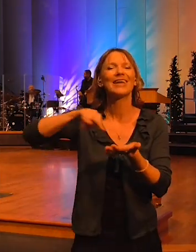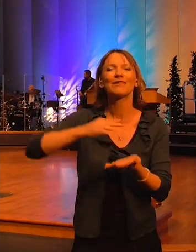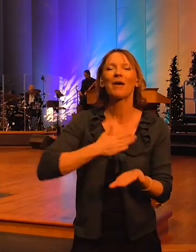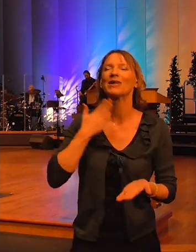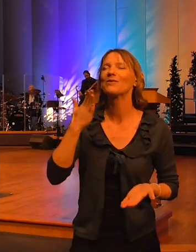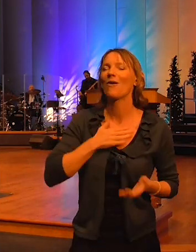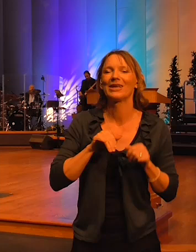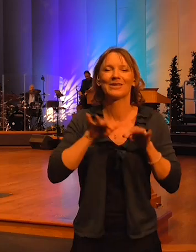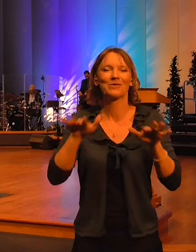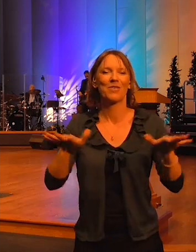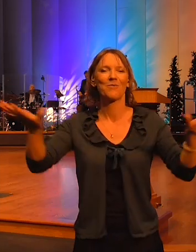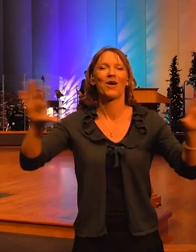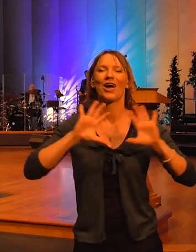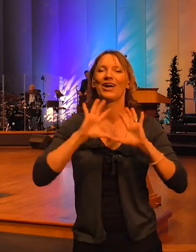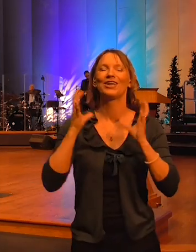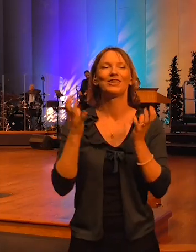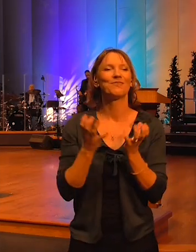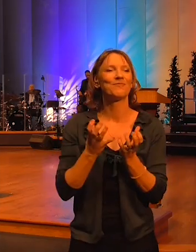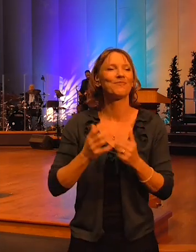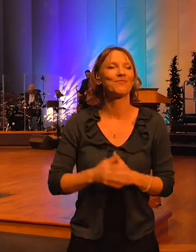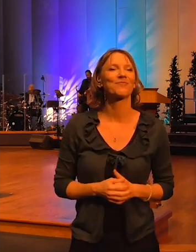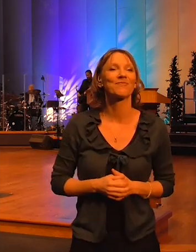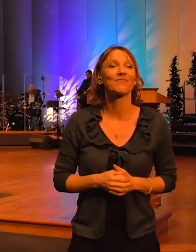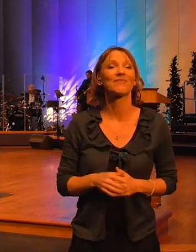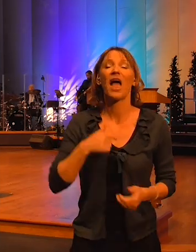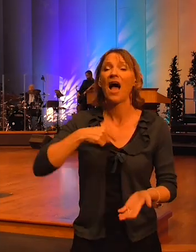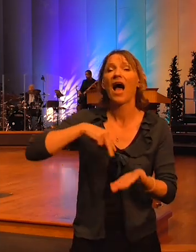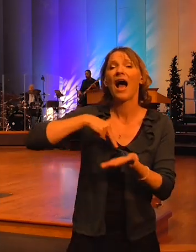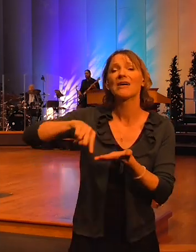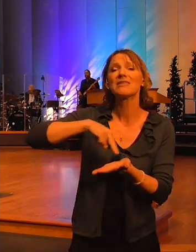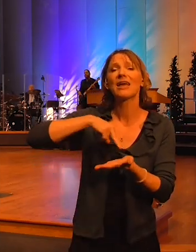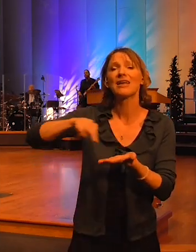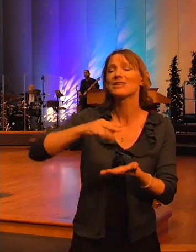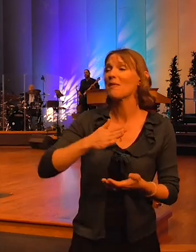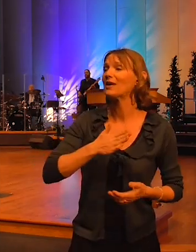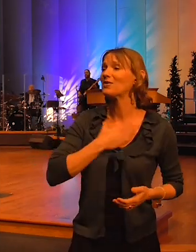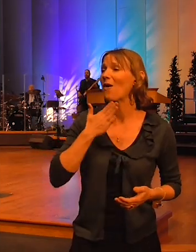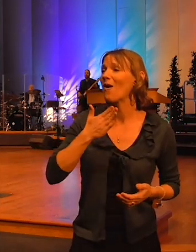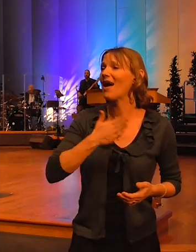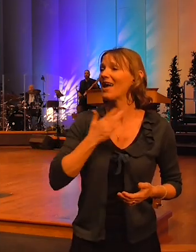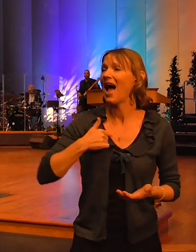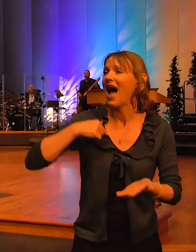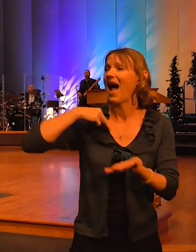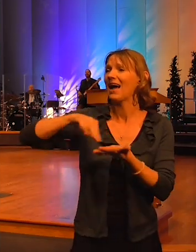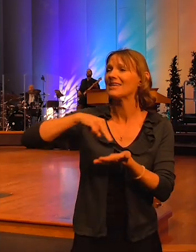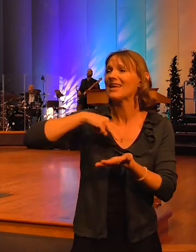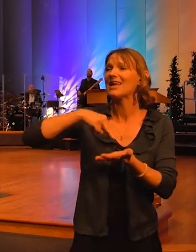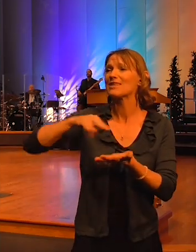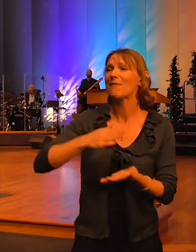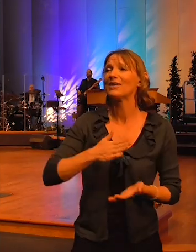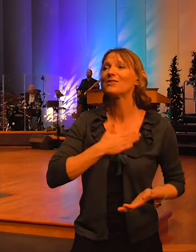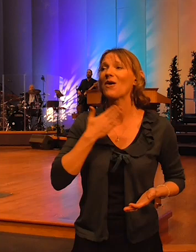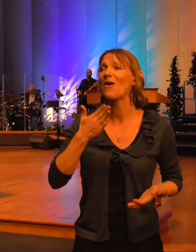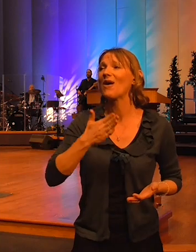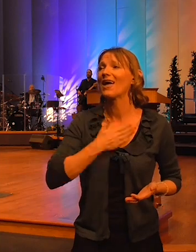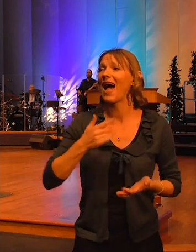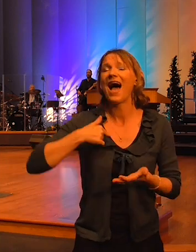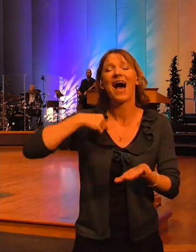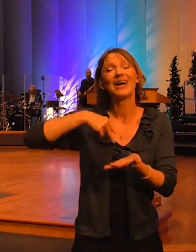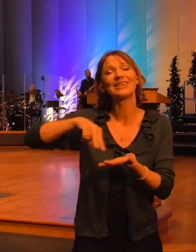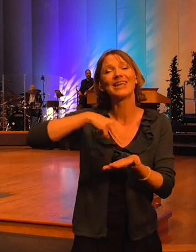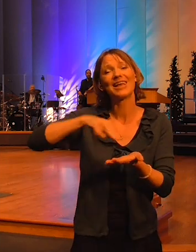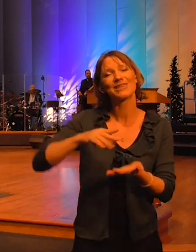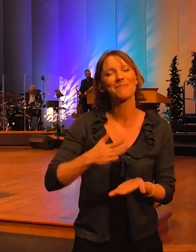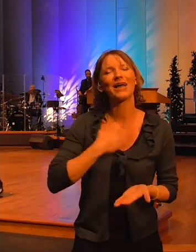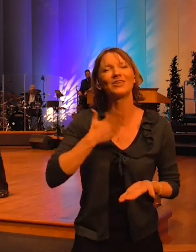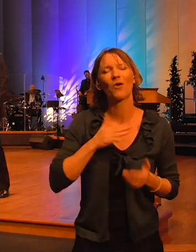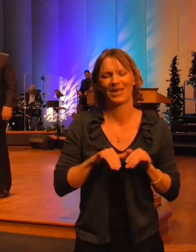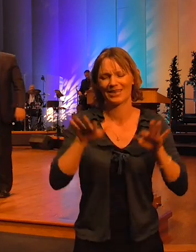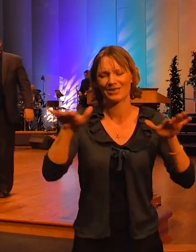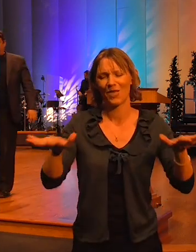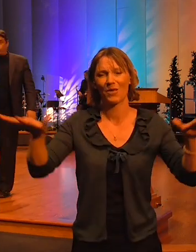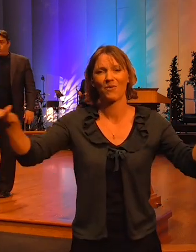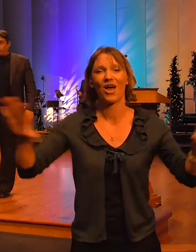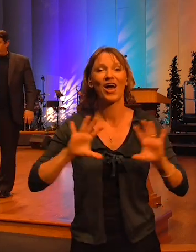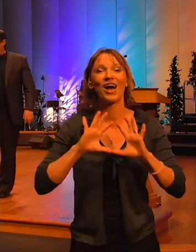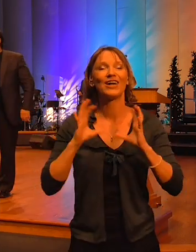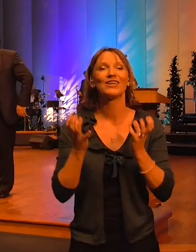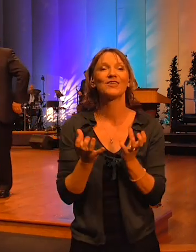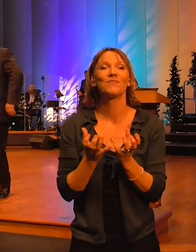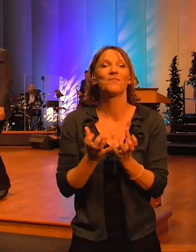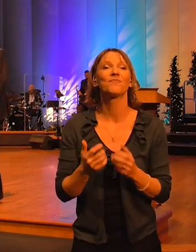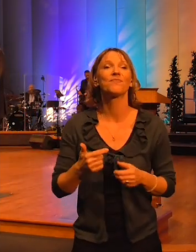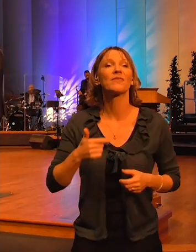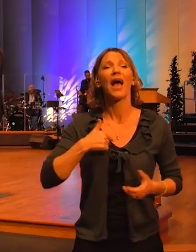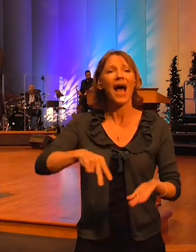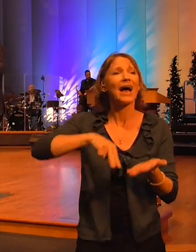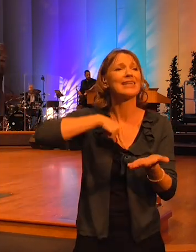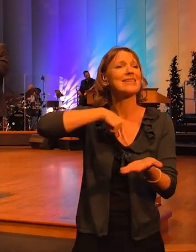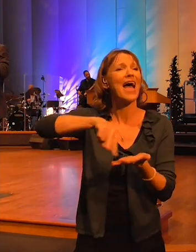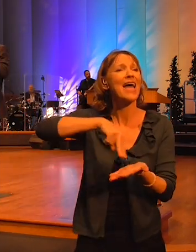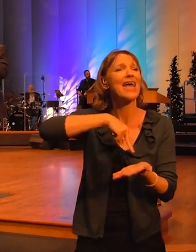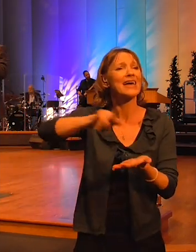alegría en el mundo bailo mi alegría bailo mi alegría bailo mi alegría en el mundo bailo mi